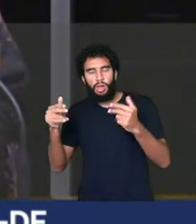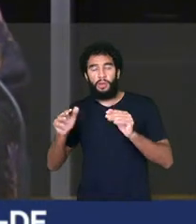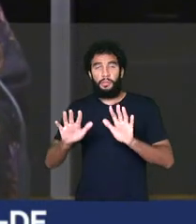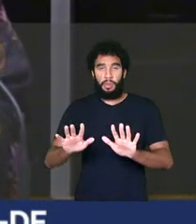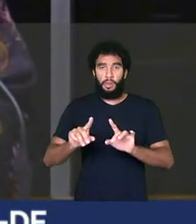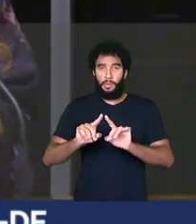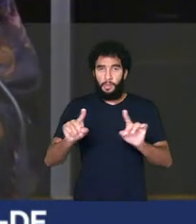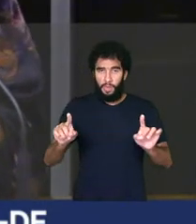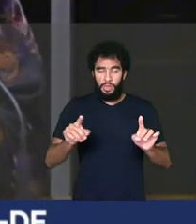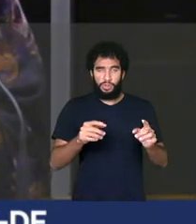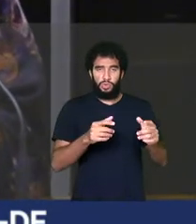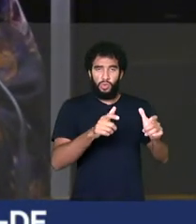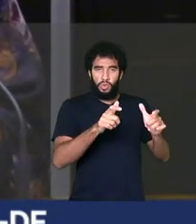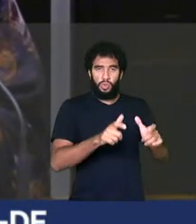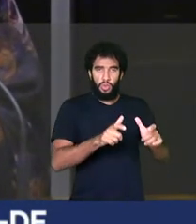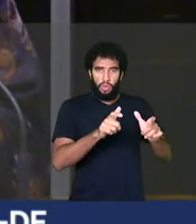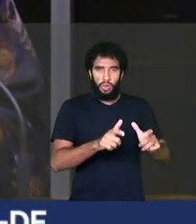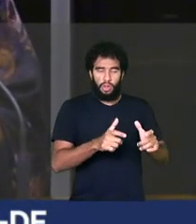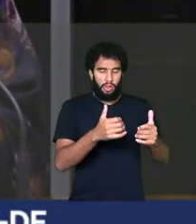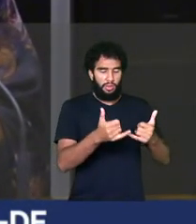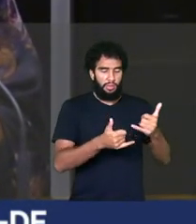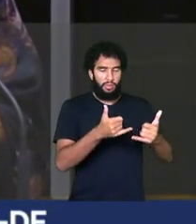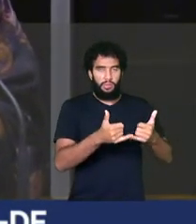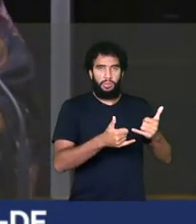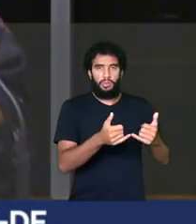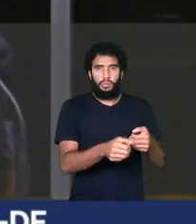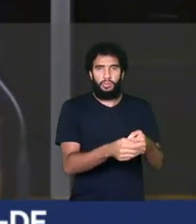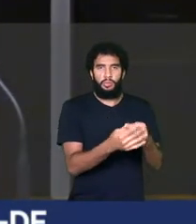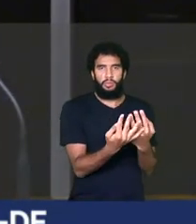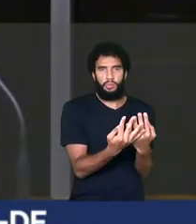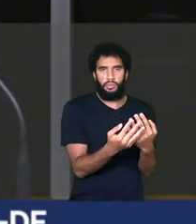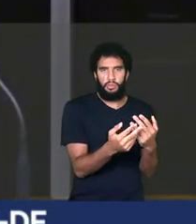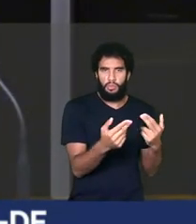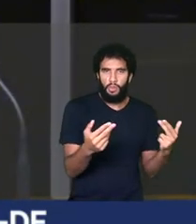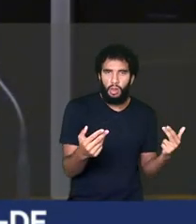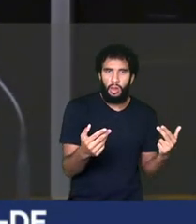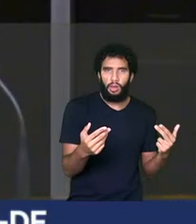PARA ZOOLÓGICO, E TAL, MAS QUANDO VOCÊ TEM O CASSINO,